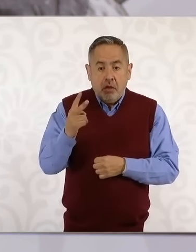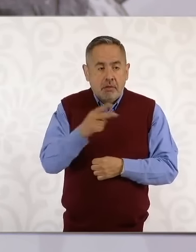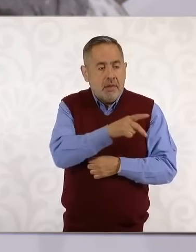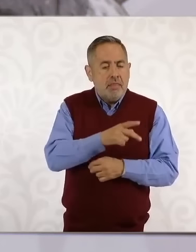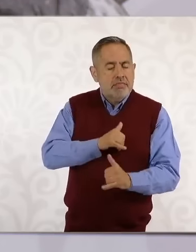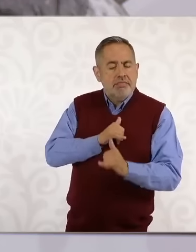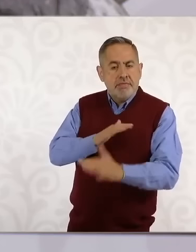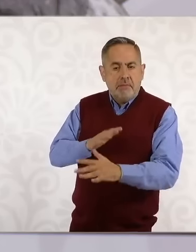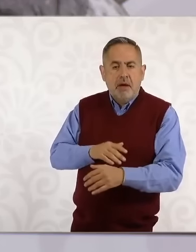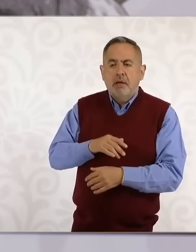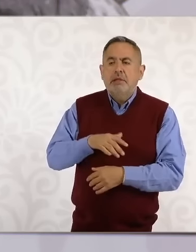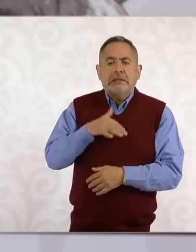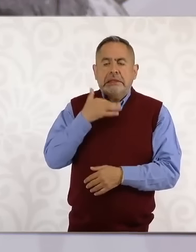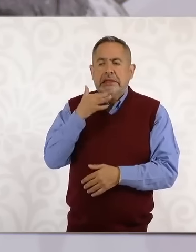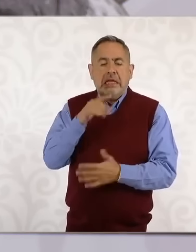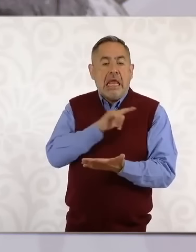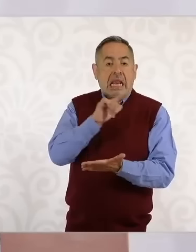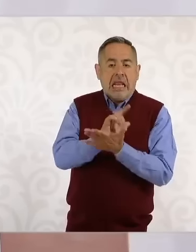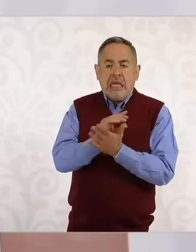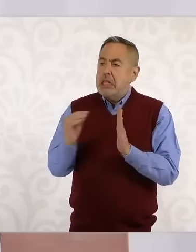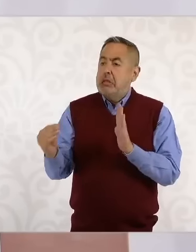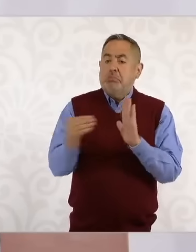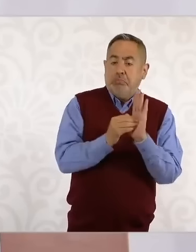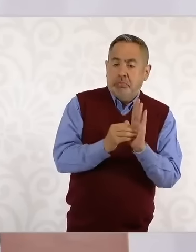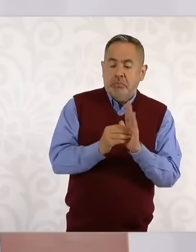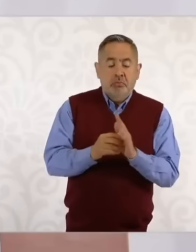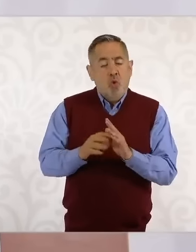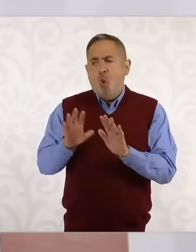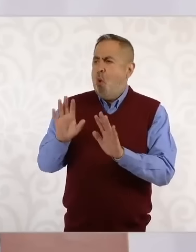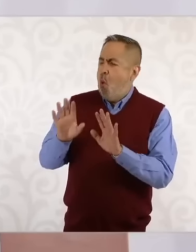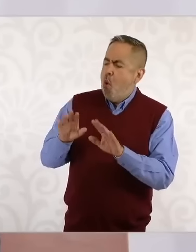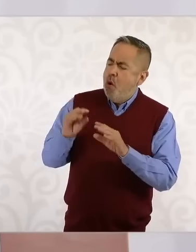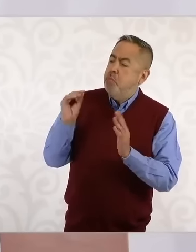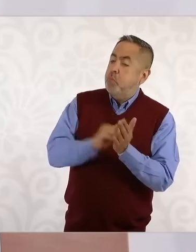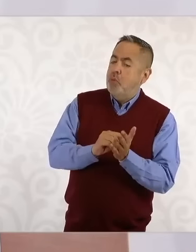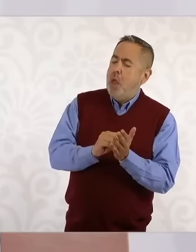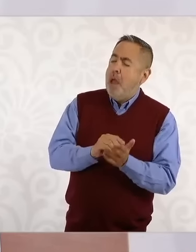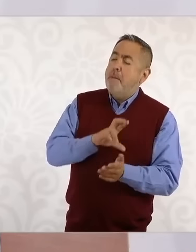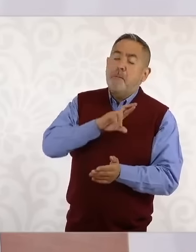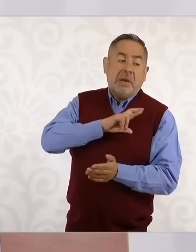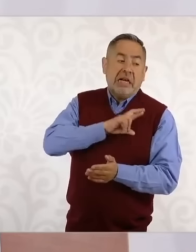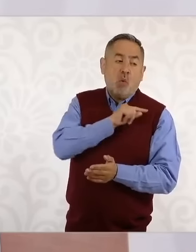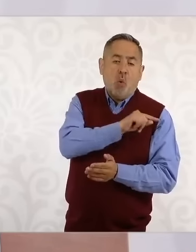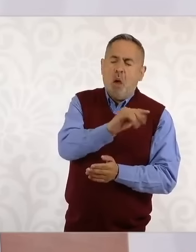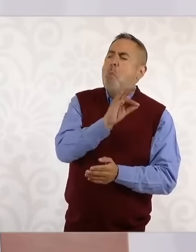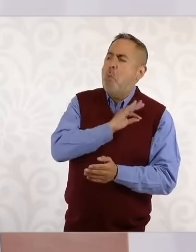en una ley y dice, "Hay algunas áreas donde puede invertir los privados." Ese es, digamos,